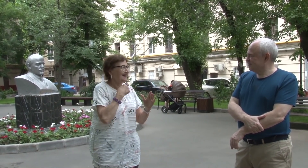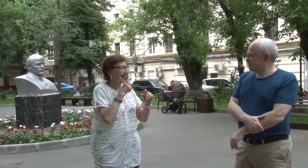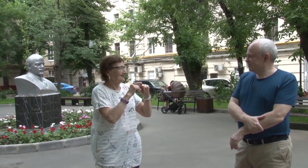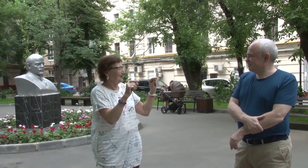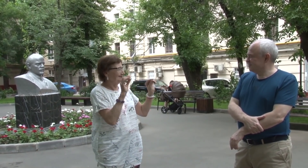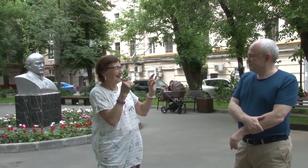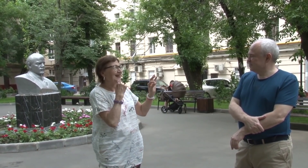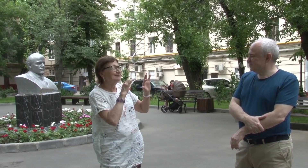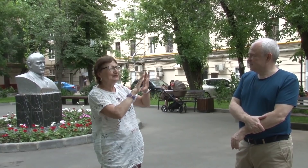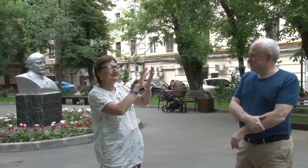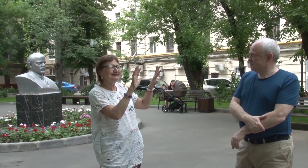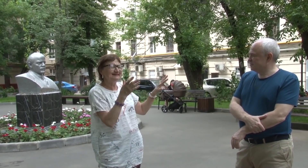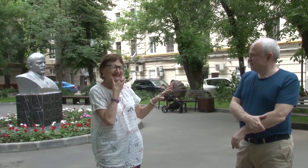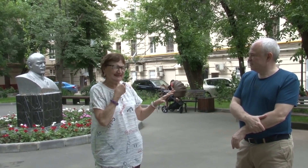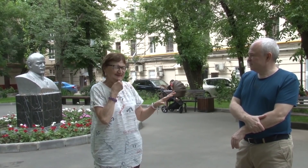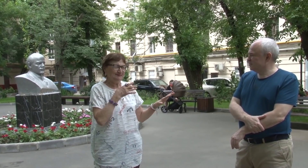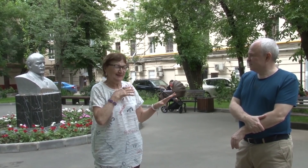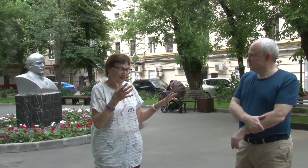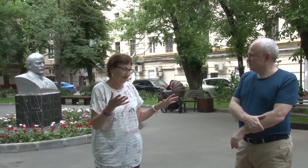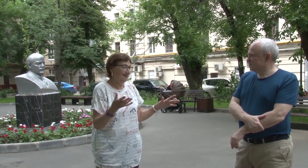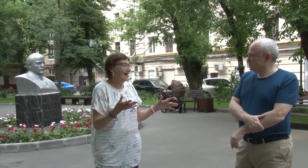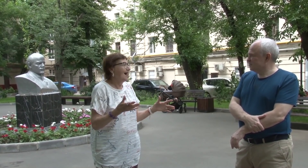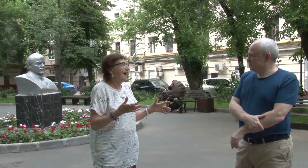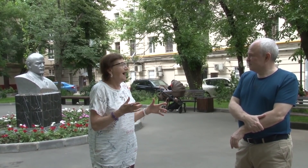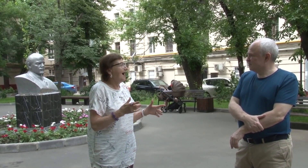Но в красном цвете было лучше, дом красивый был.